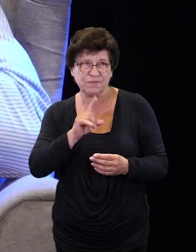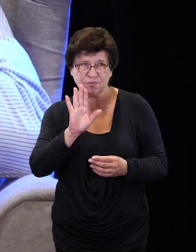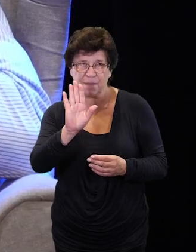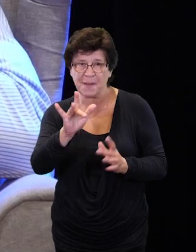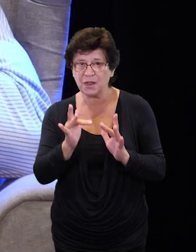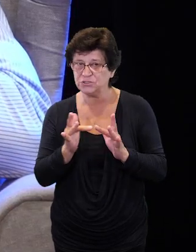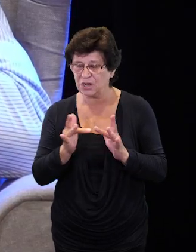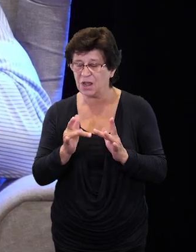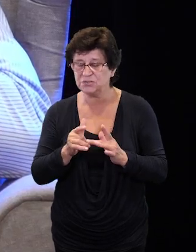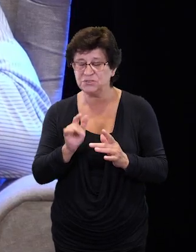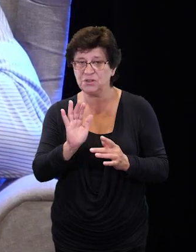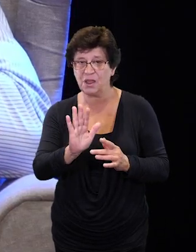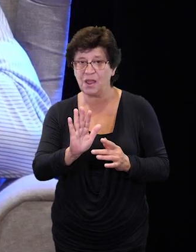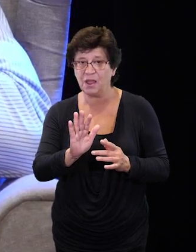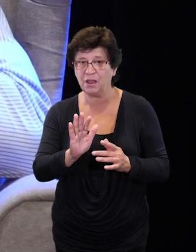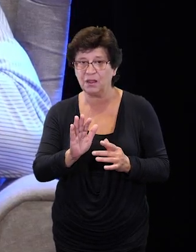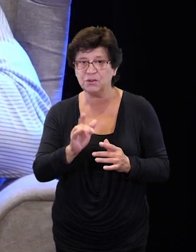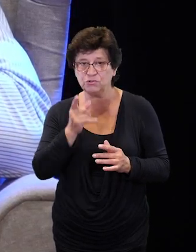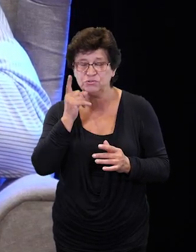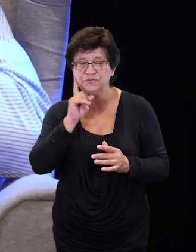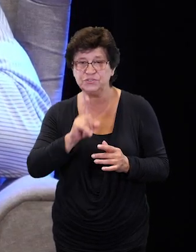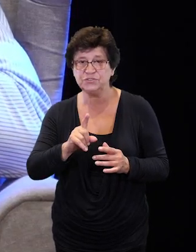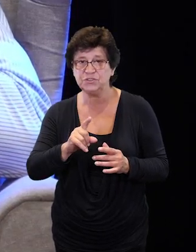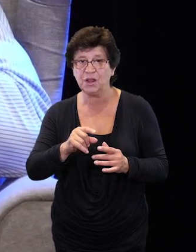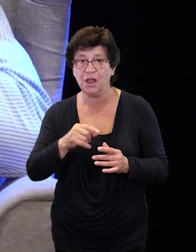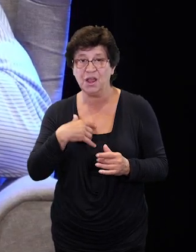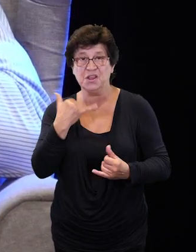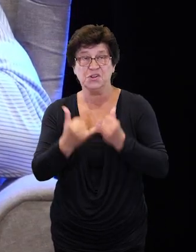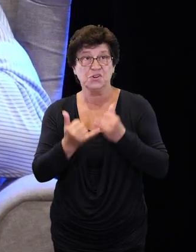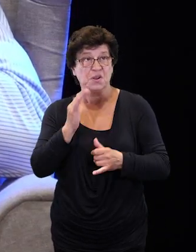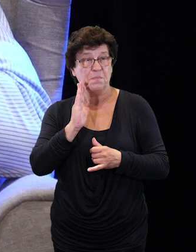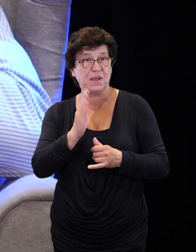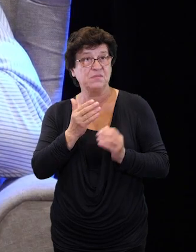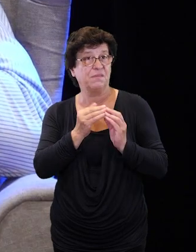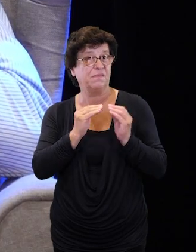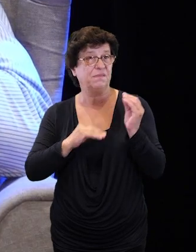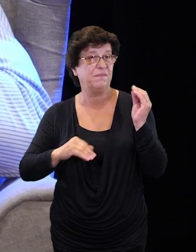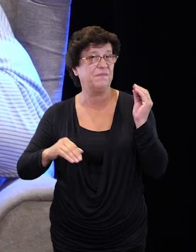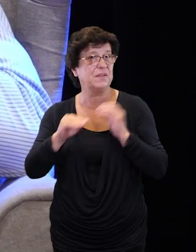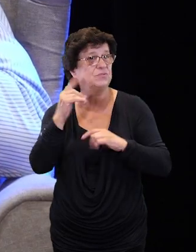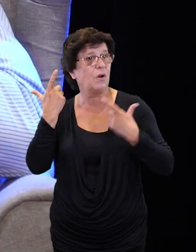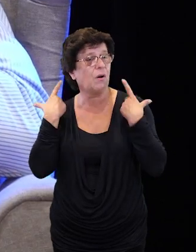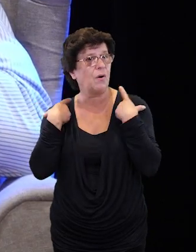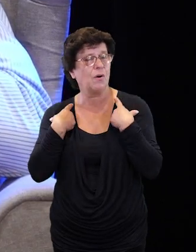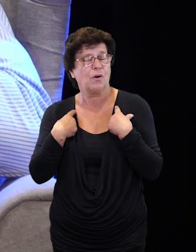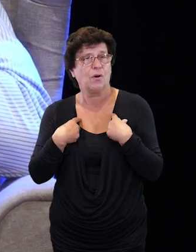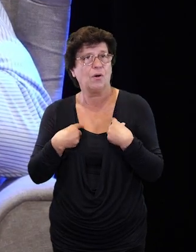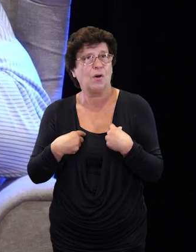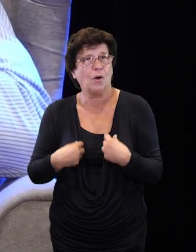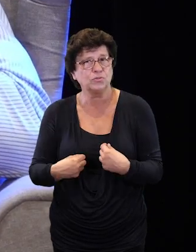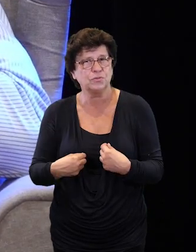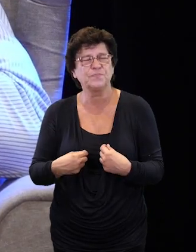Oczywiście, że jeśli będzie więcej osób... Ale przede wszystkim musimy zachęcić te osoby,